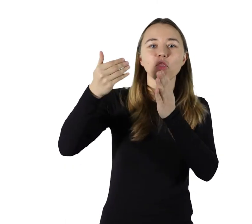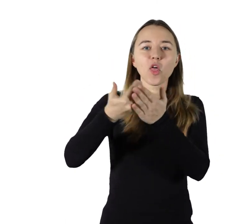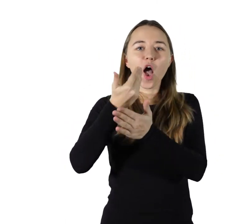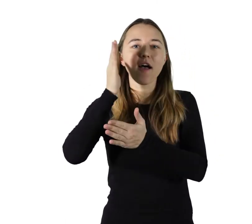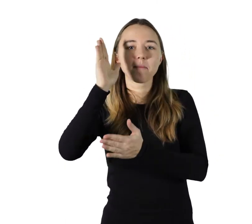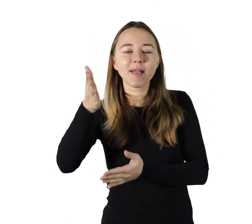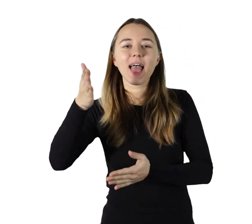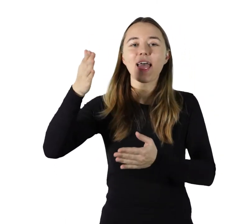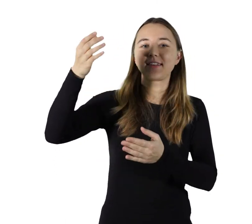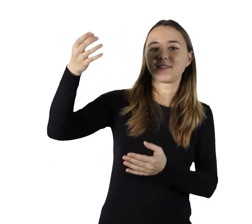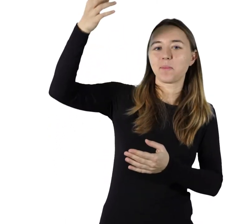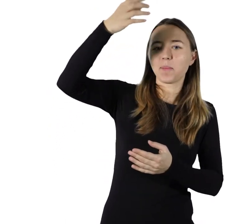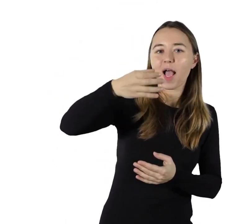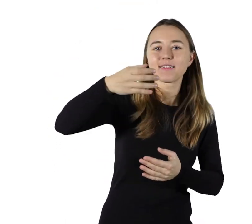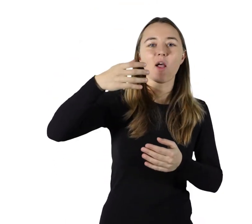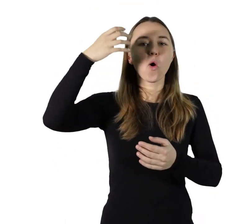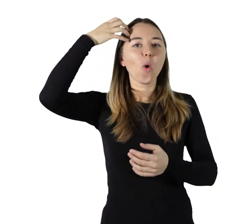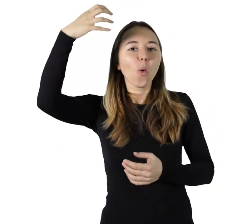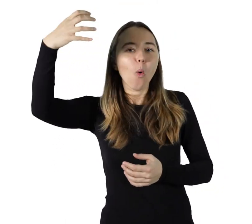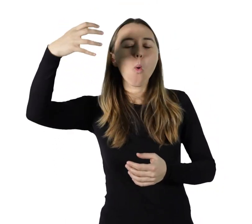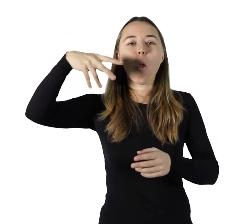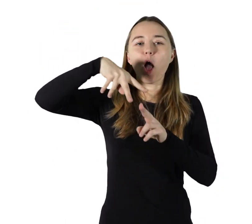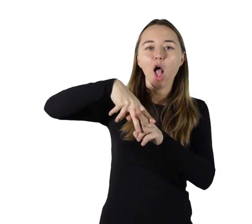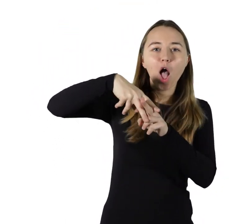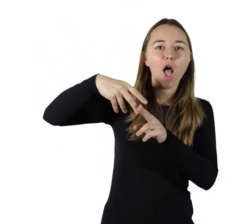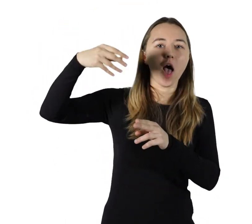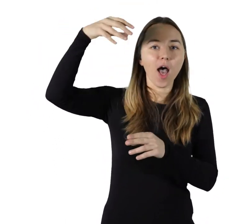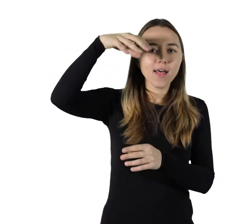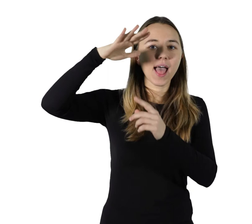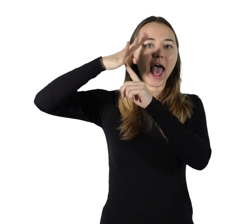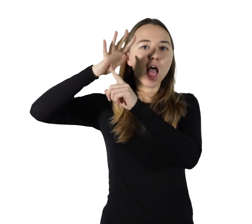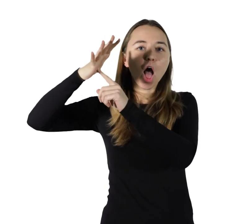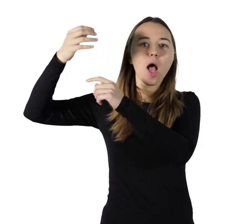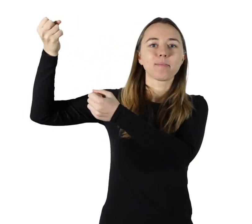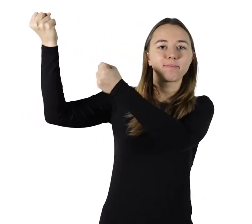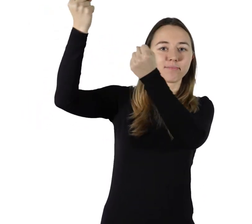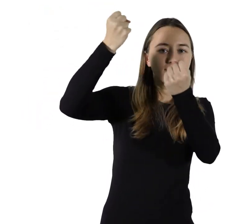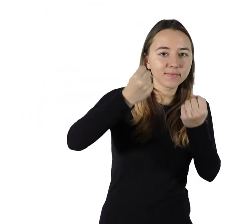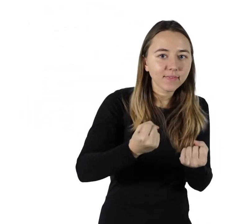Postać króla na koniu miała zostać osadzona na cokole za pomocą helikoptera,